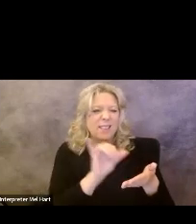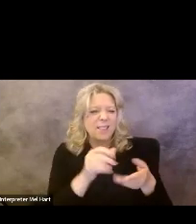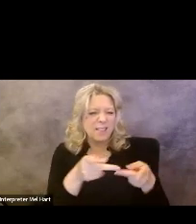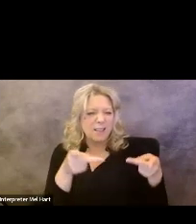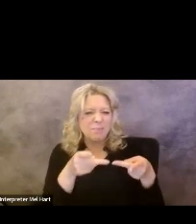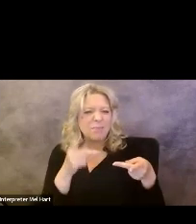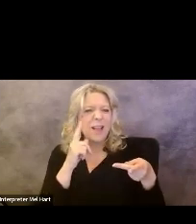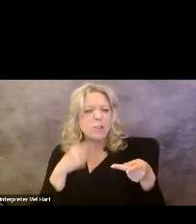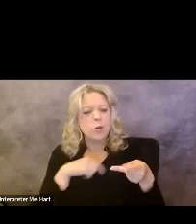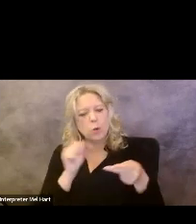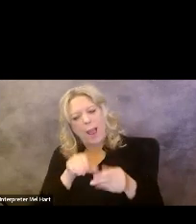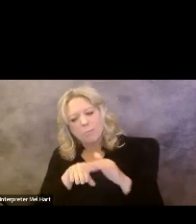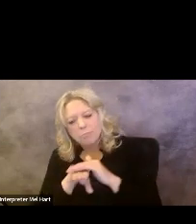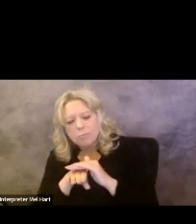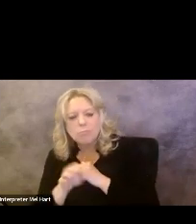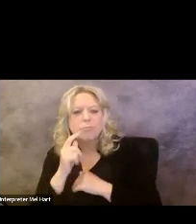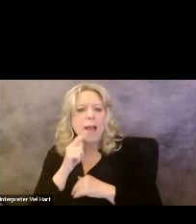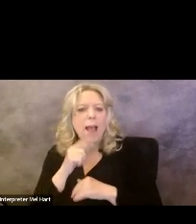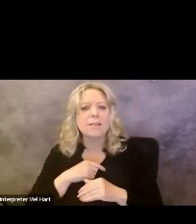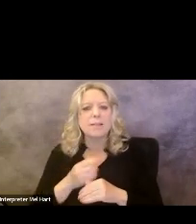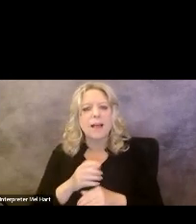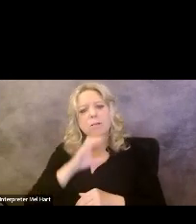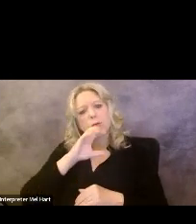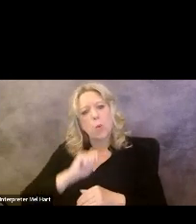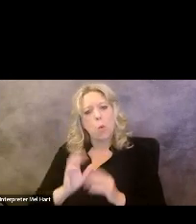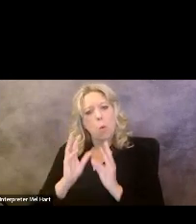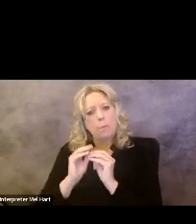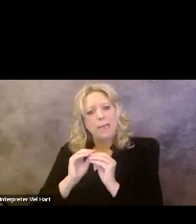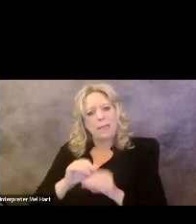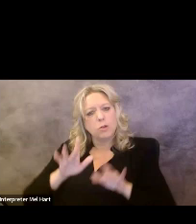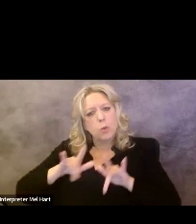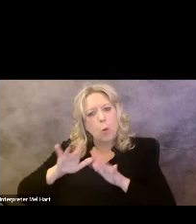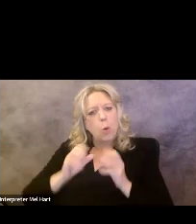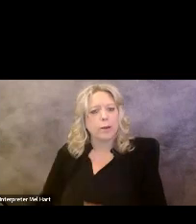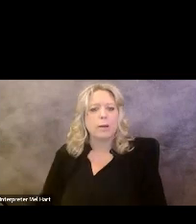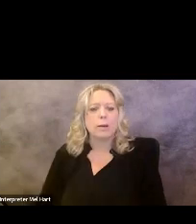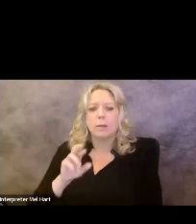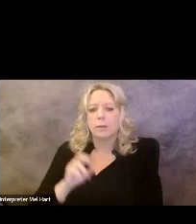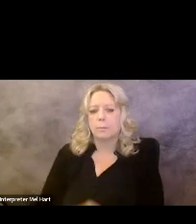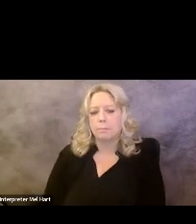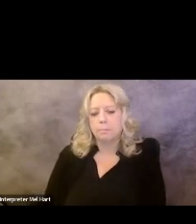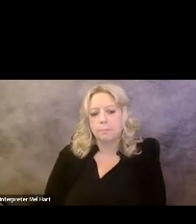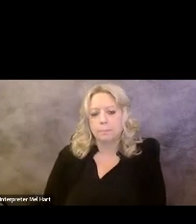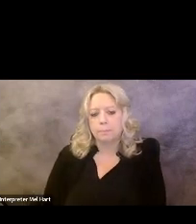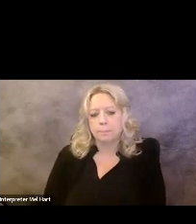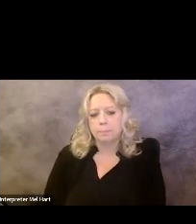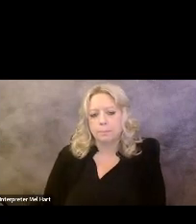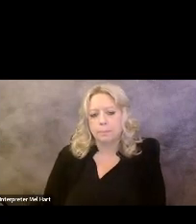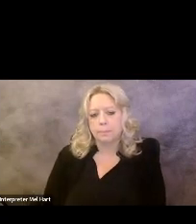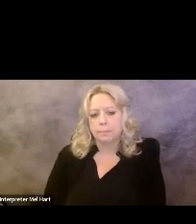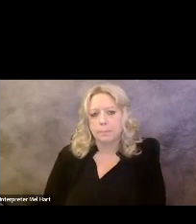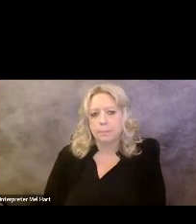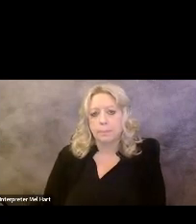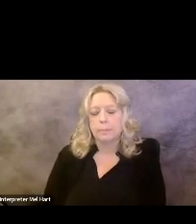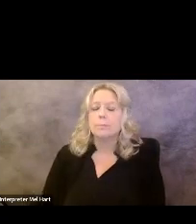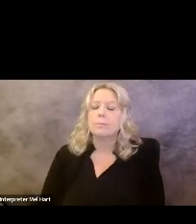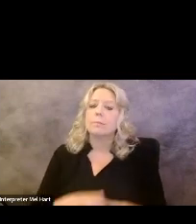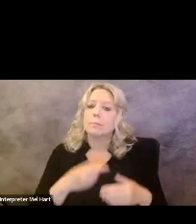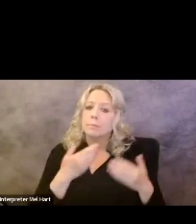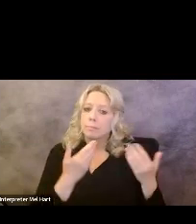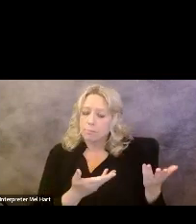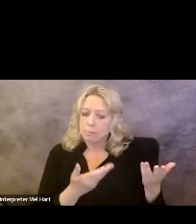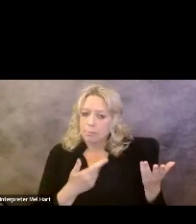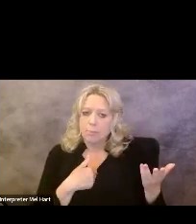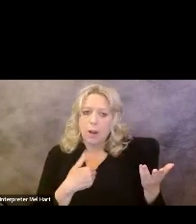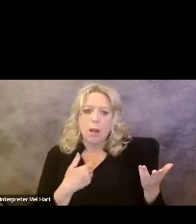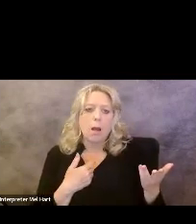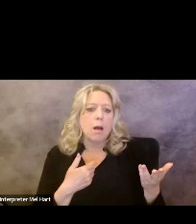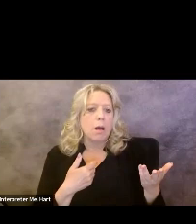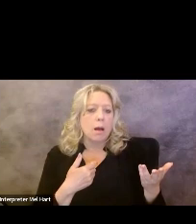podemos pasar a la siguiente diapositiva así que en nombre del Departamento de Educación de California y Seeds of